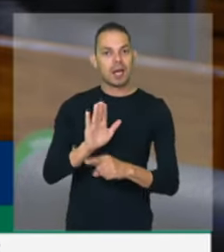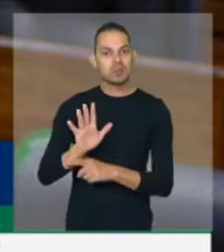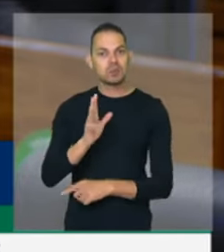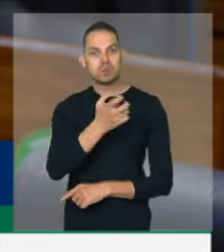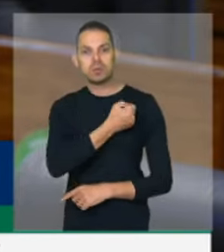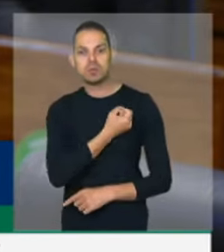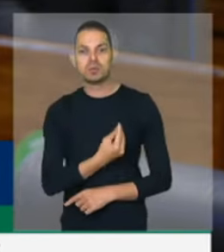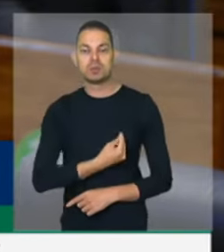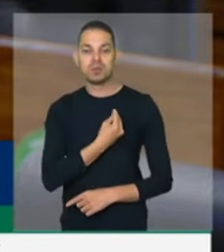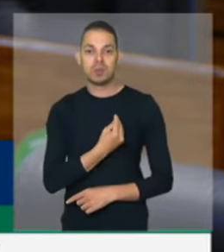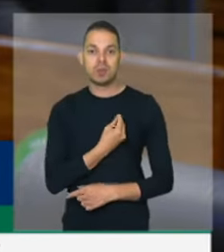QUASE 90% DAS PESSOAS QUE TIVERAM COVID FORAM TRATADAS